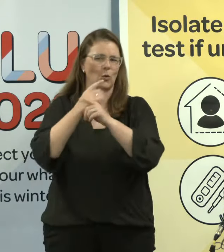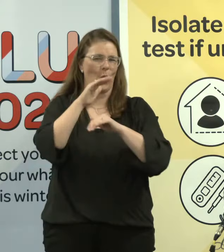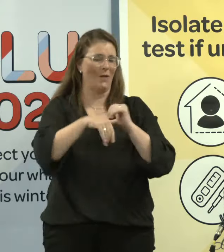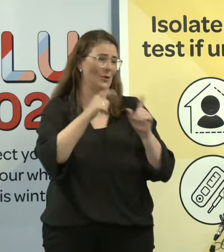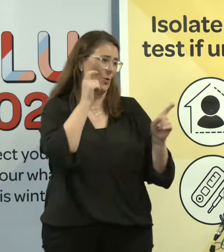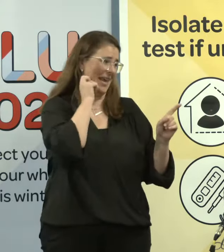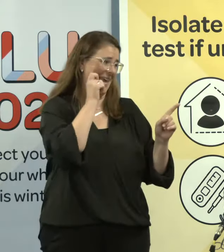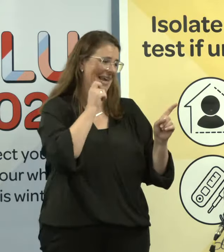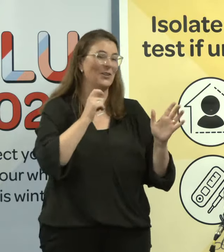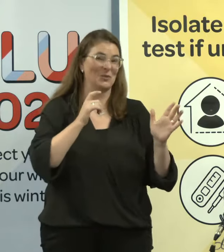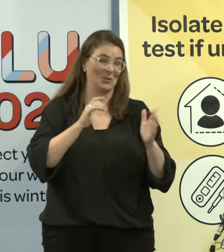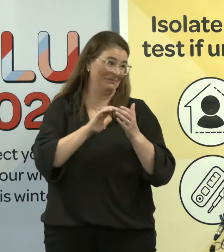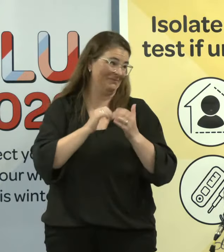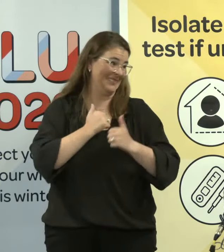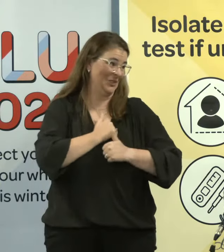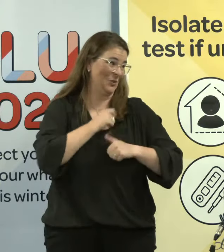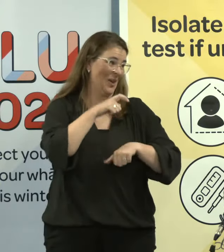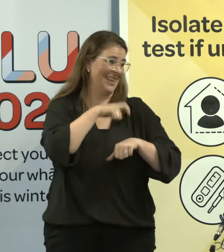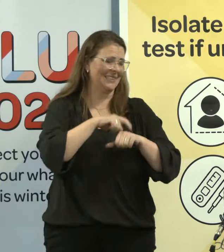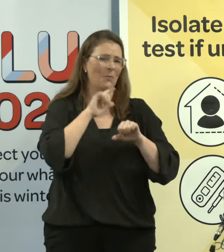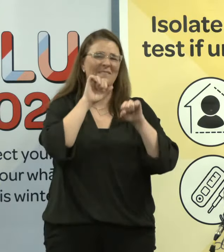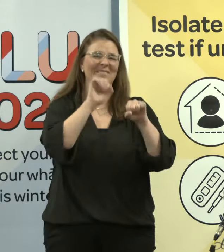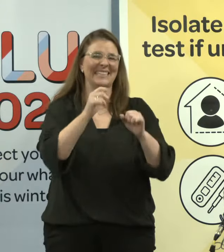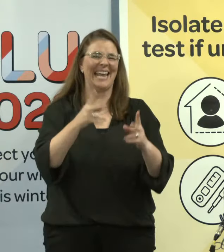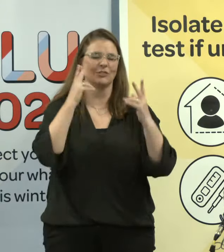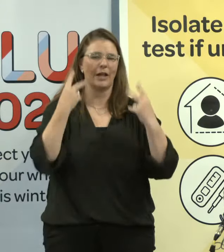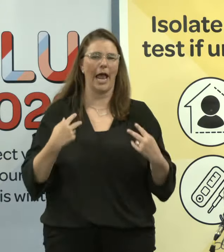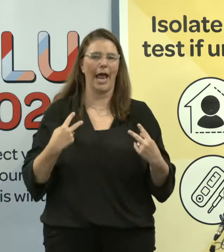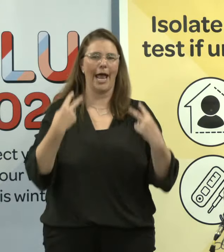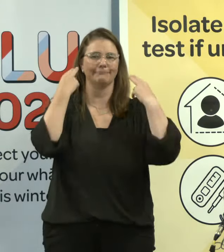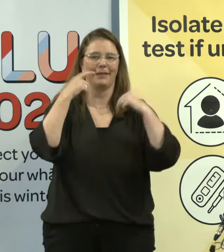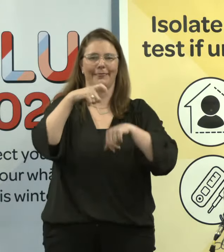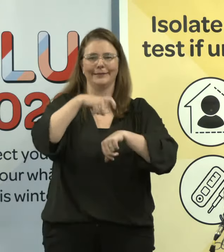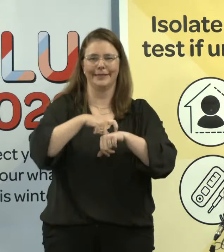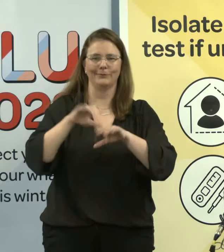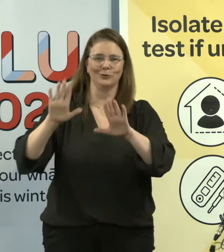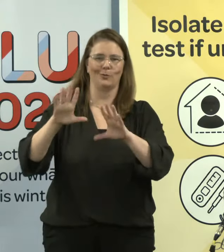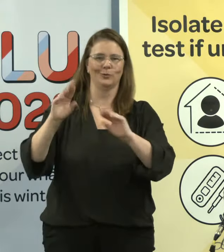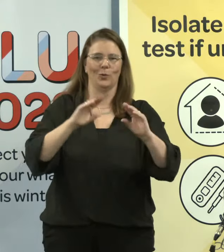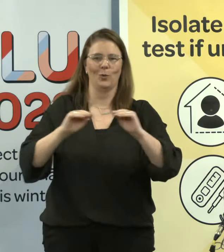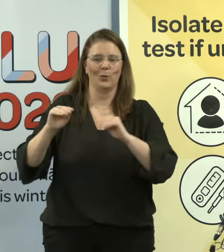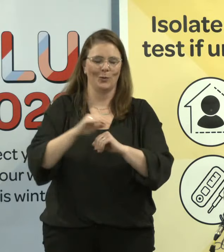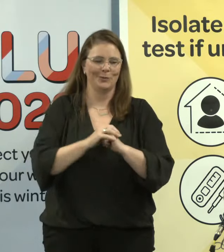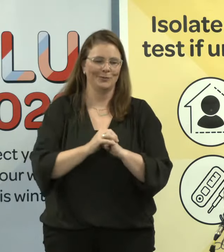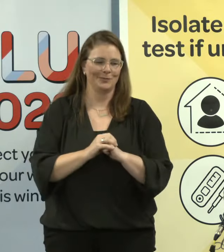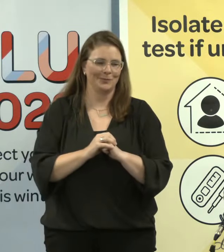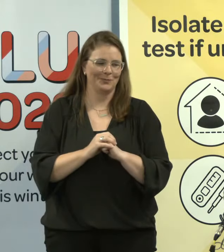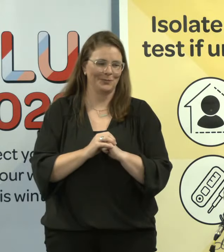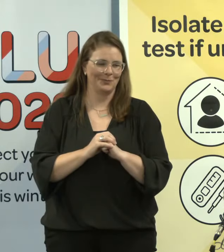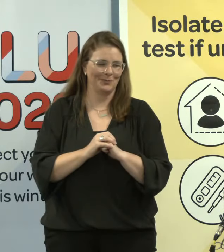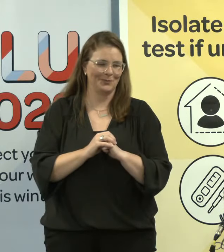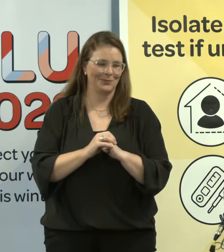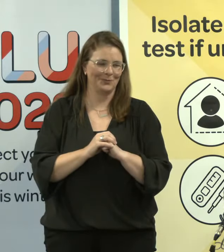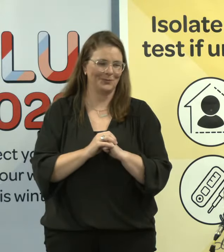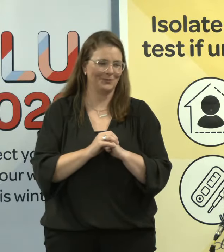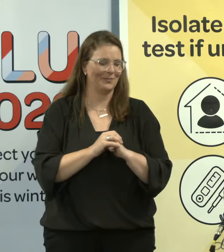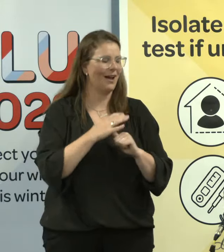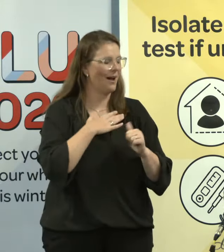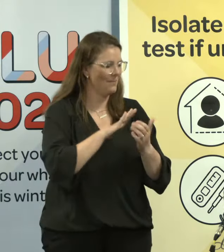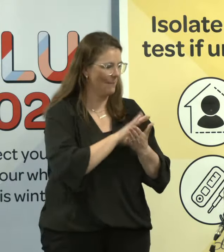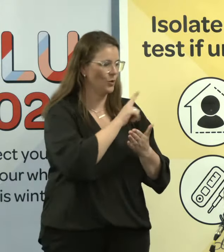tohu mo te roa o te wa e mau ana